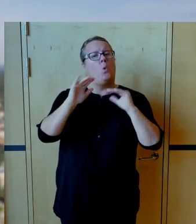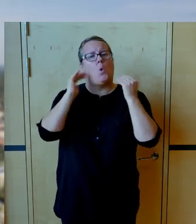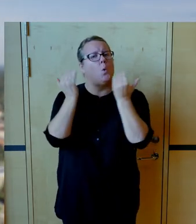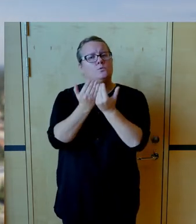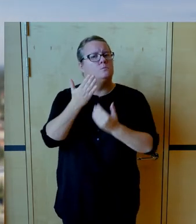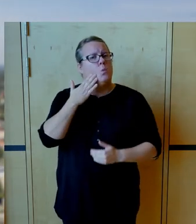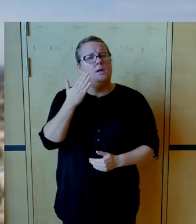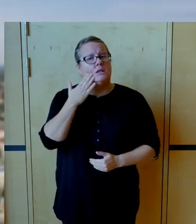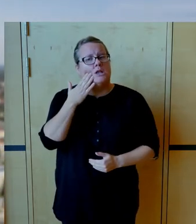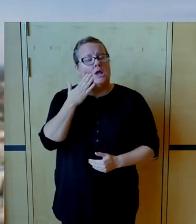Mer Hemtjänst